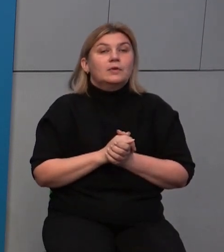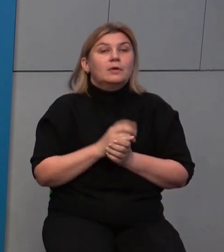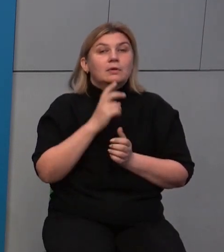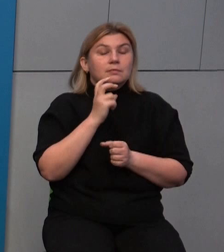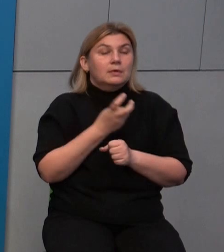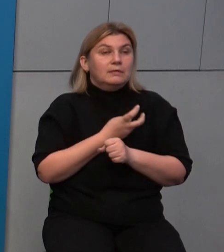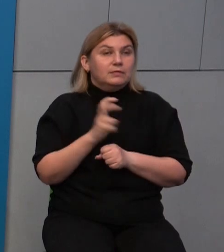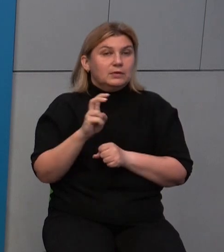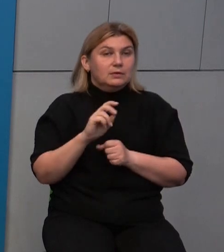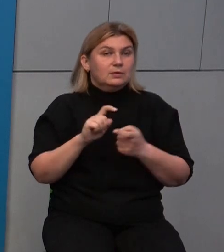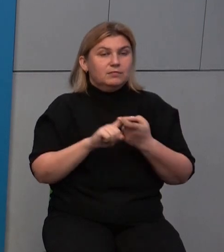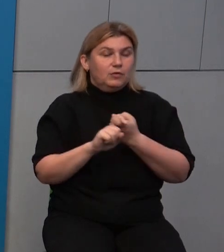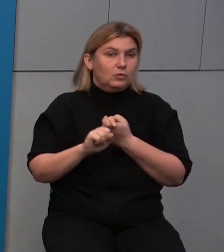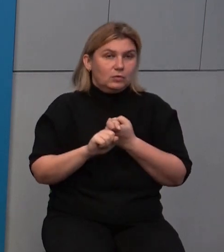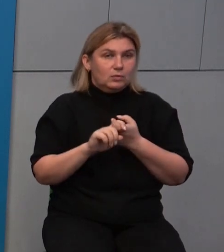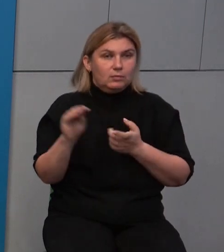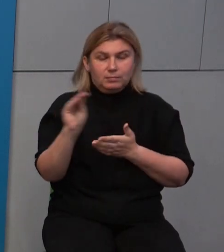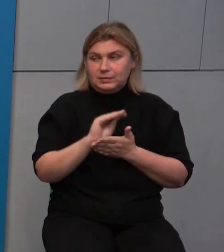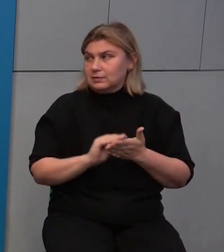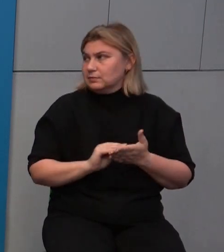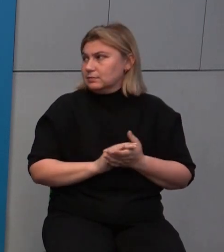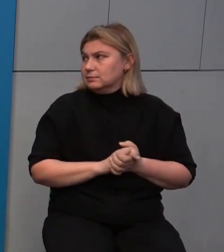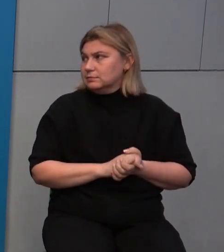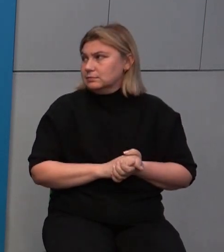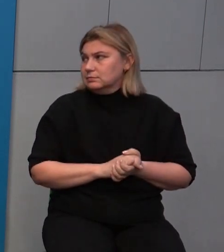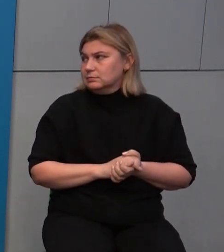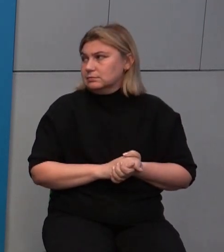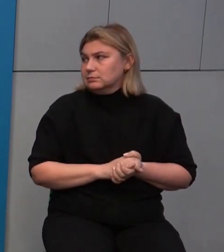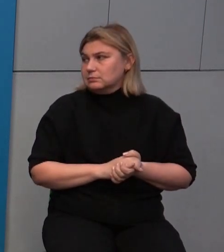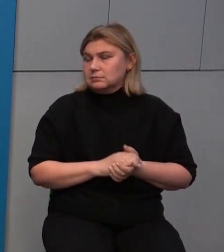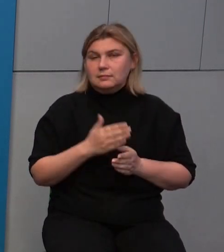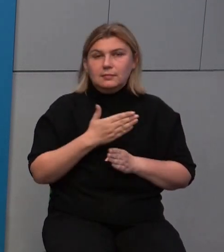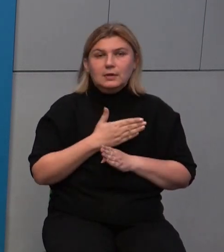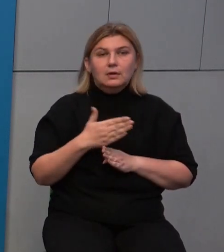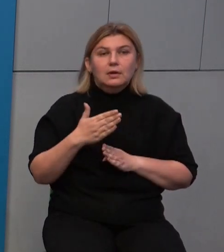ze Związku Pisarzy, ponieważ nadal nie mógł, już mu się kończył czas,